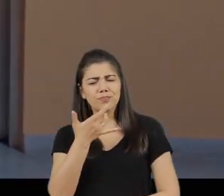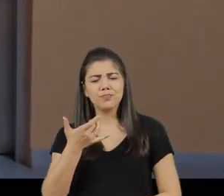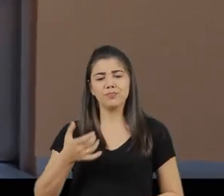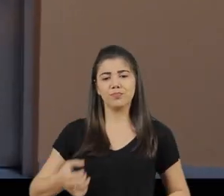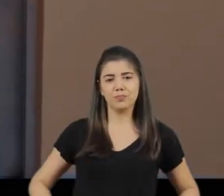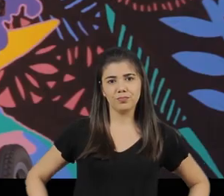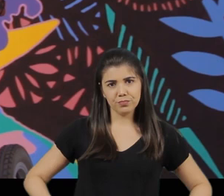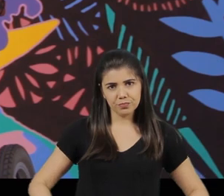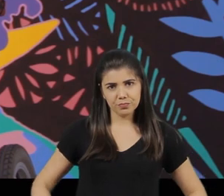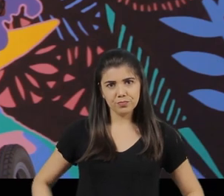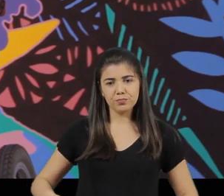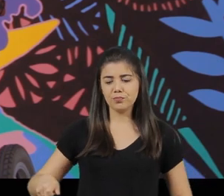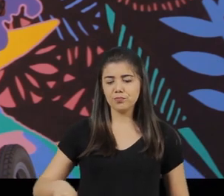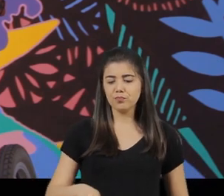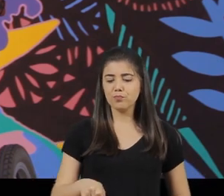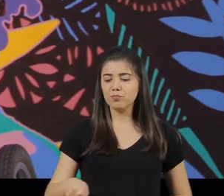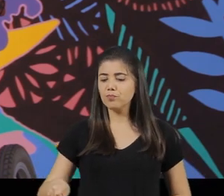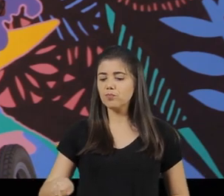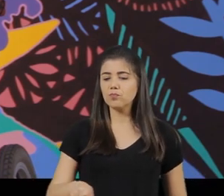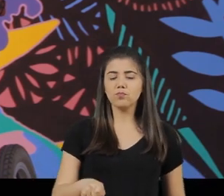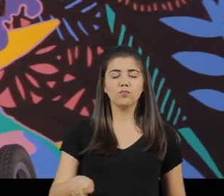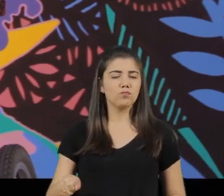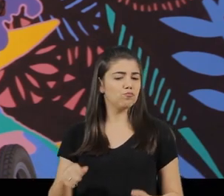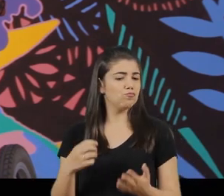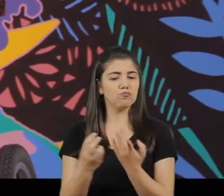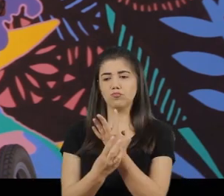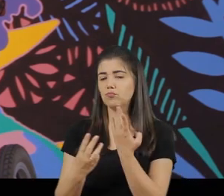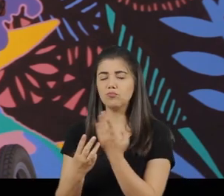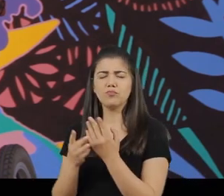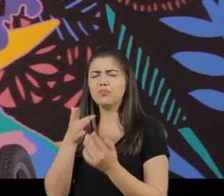ou até mesmo no centro. Seria ruim pela questão de transporte,